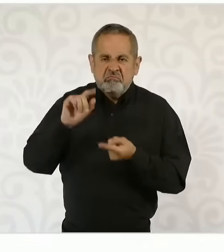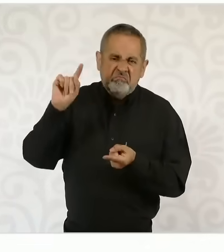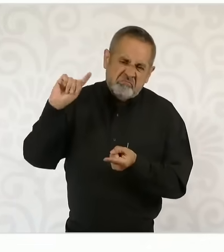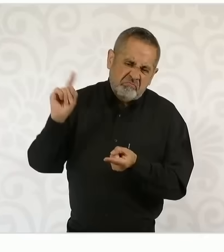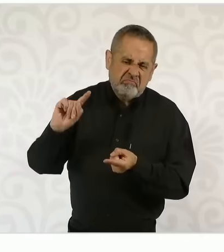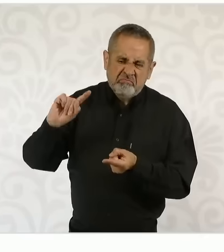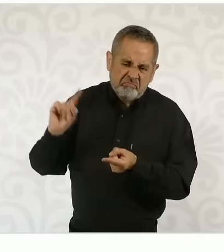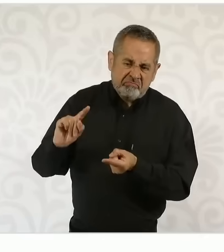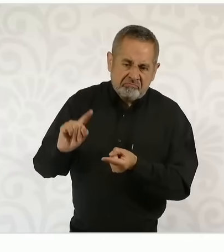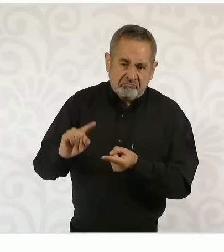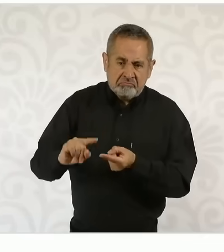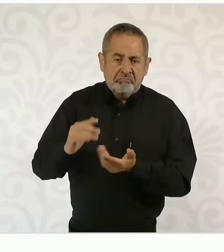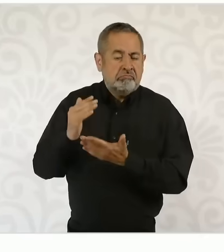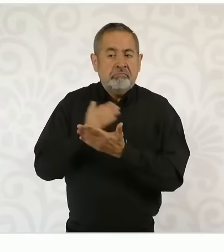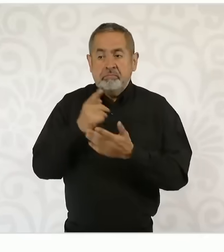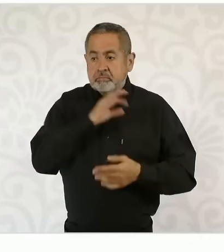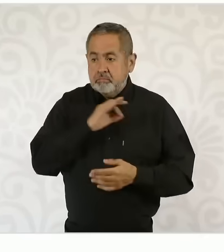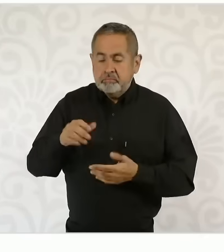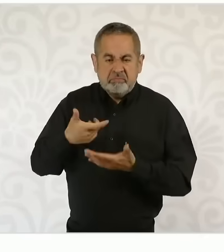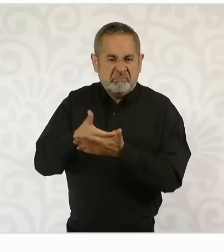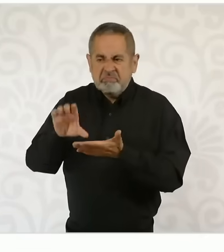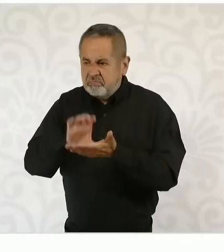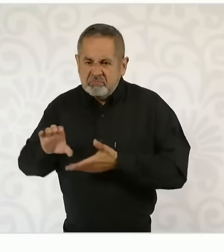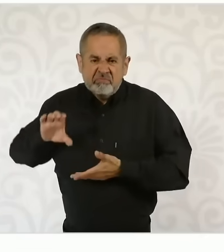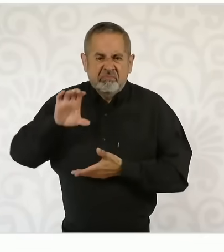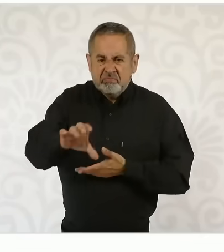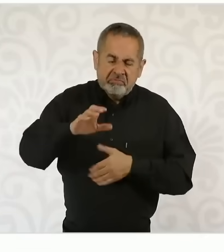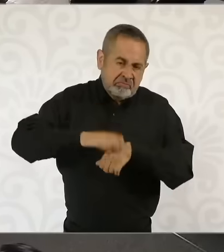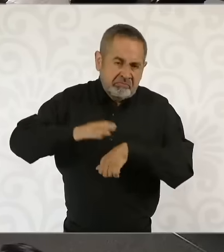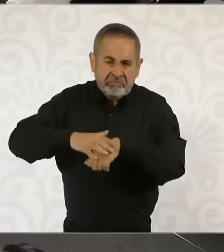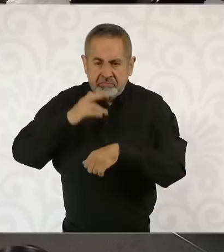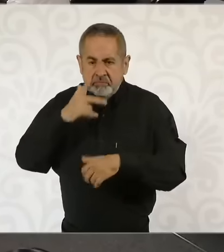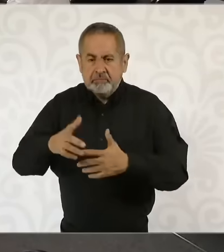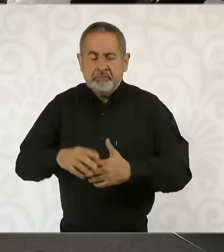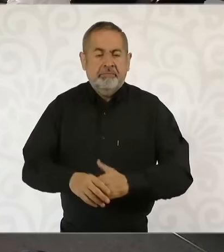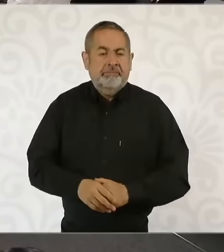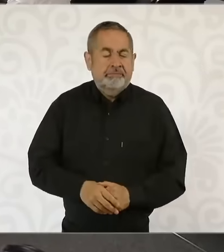lo que nos ayuda también pues a aumentar las inversiones. Perfecto. Y por último, presidenta,